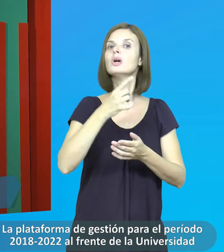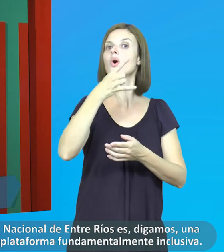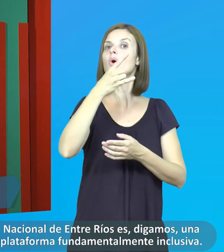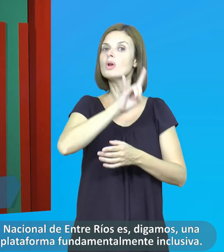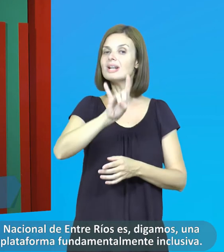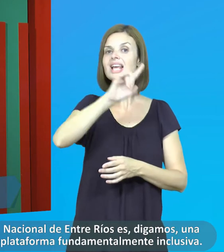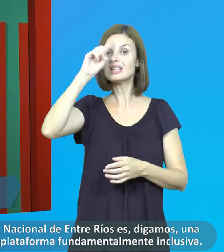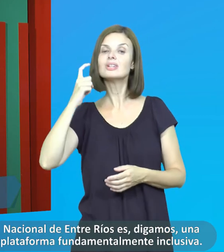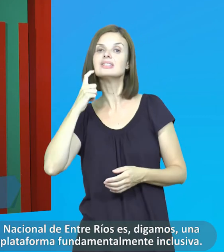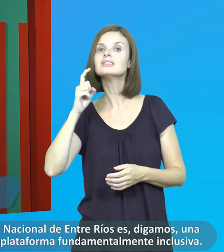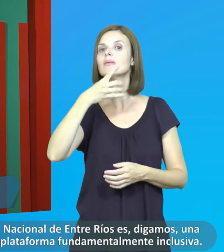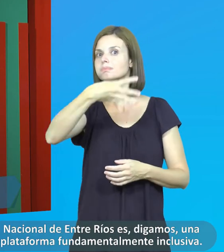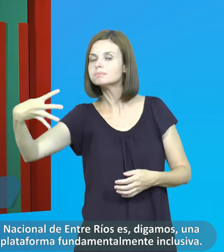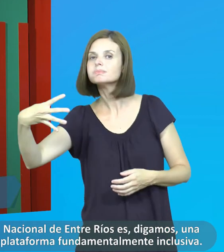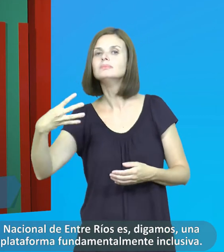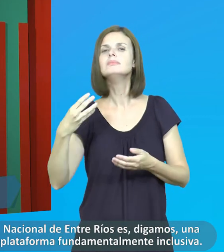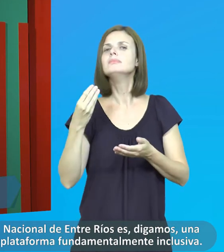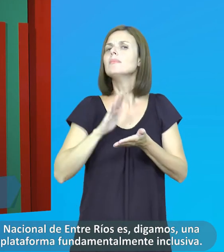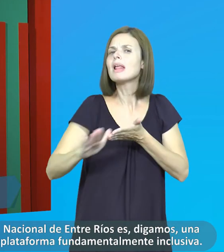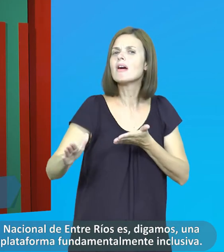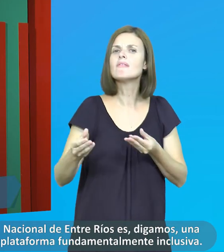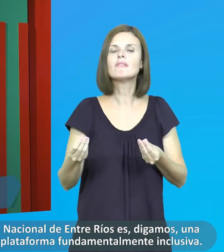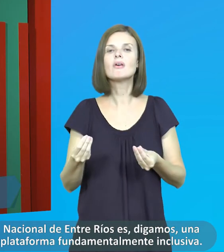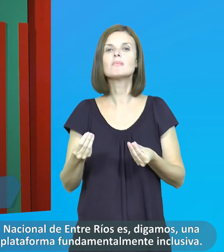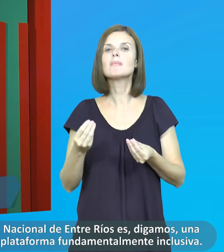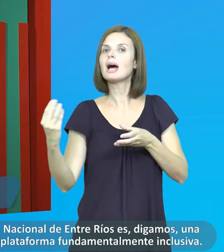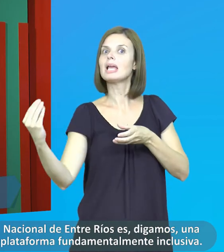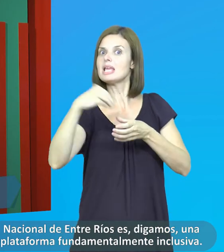de Entre Ríos, es una plataforma fundamentalmente inclusiva.